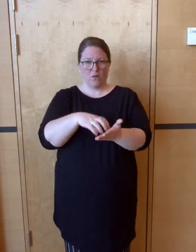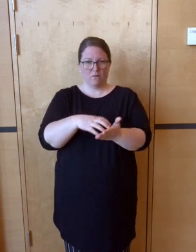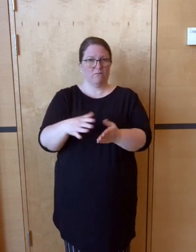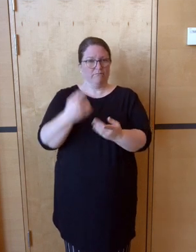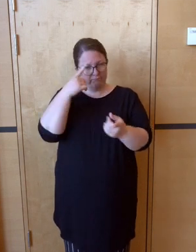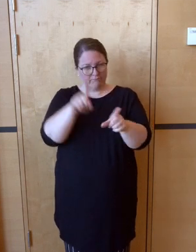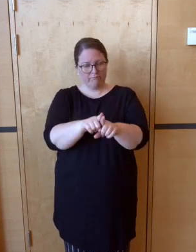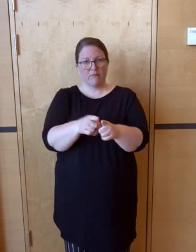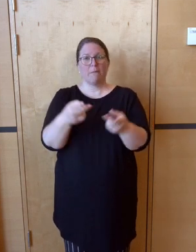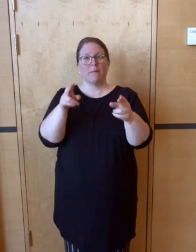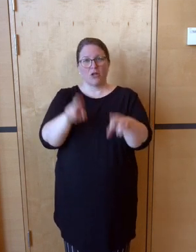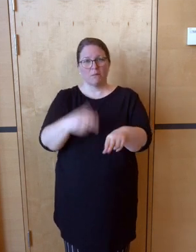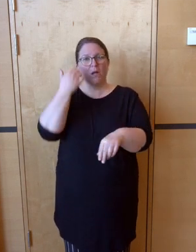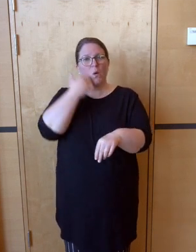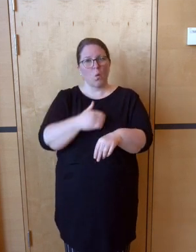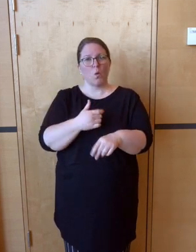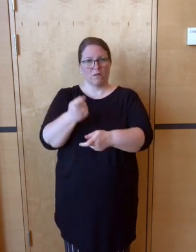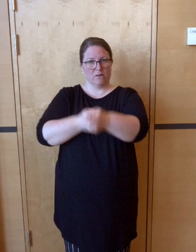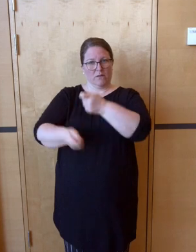Bedömningen om god ekonomisk hushållning godkänns